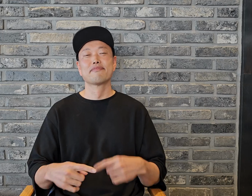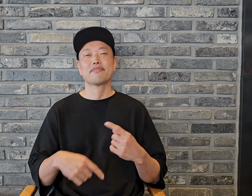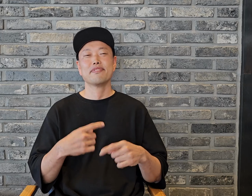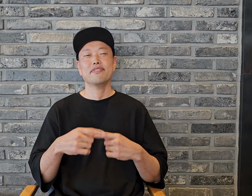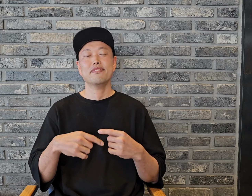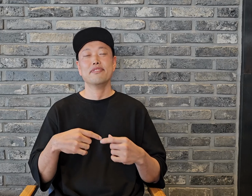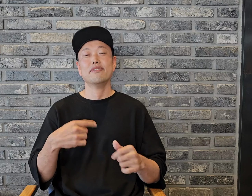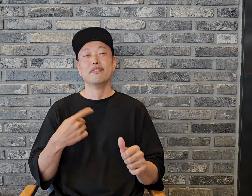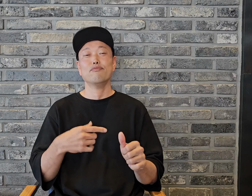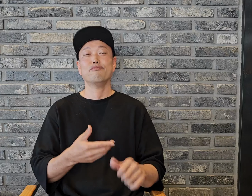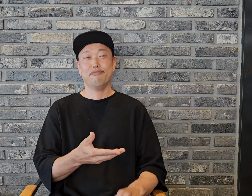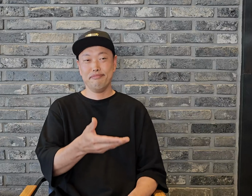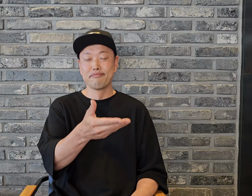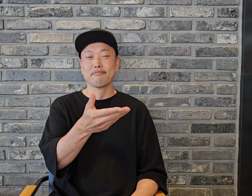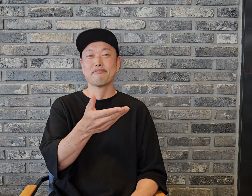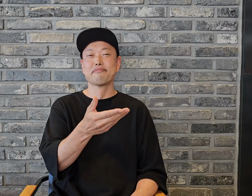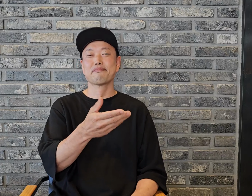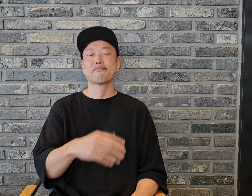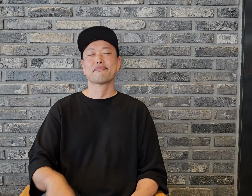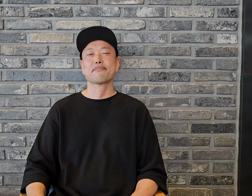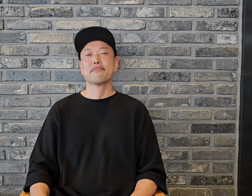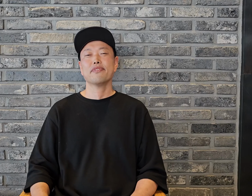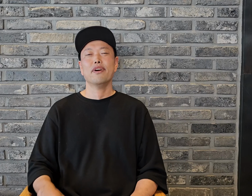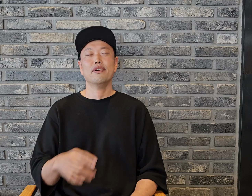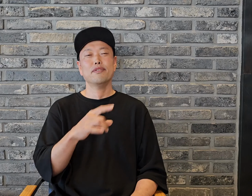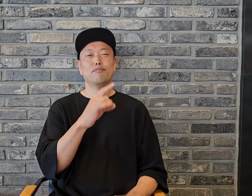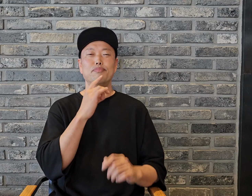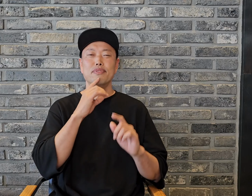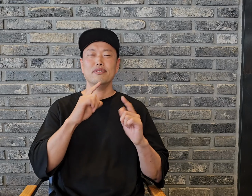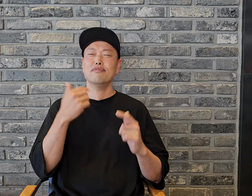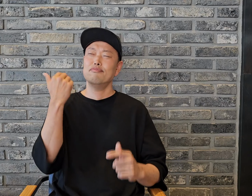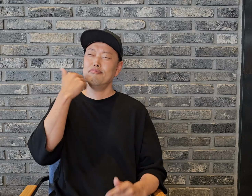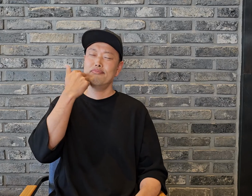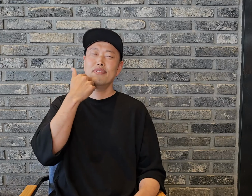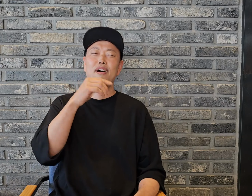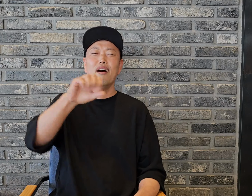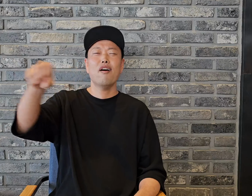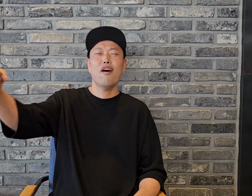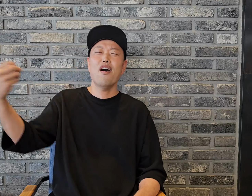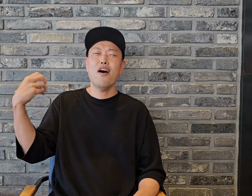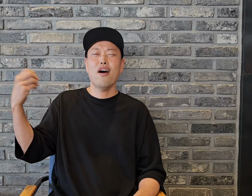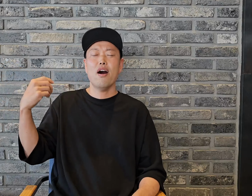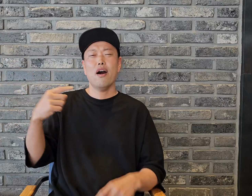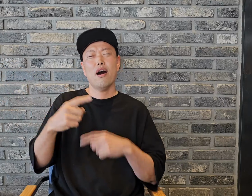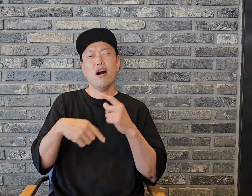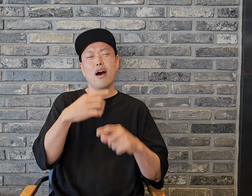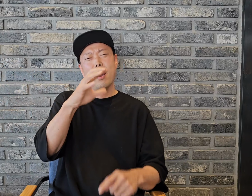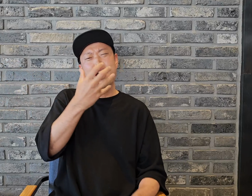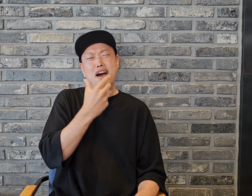私が教えます。 月刊に限らず、 私の手話を完璧に再現したいと思っている